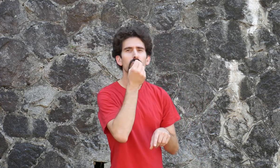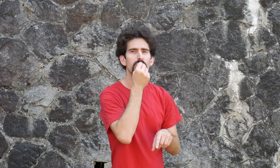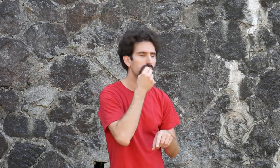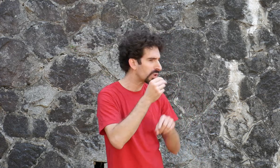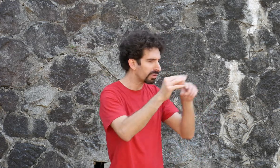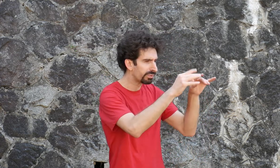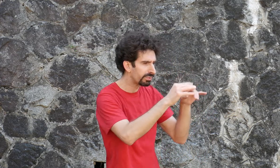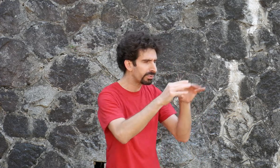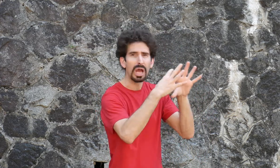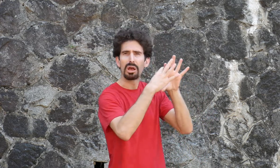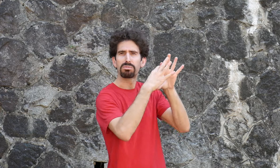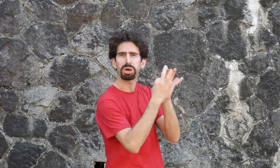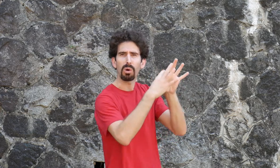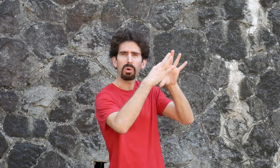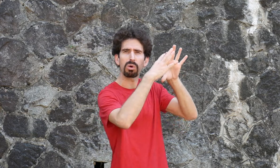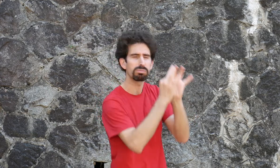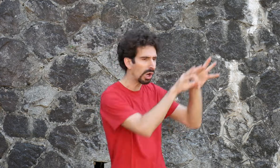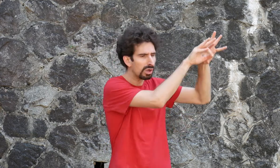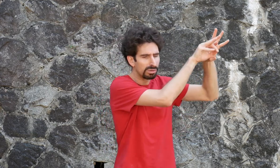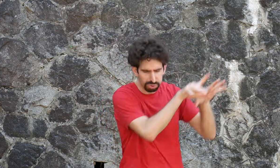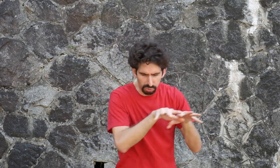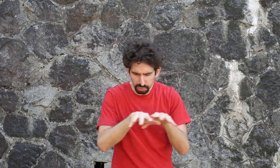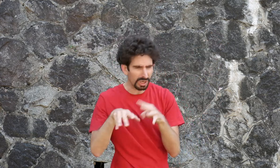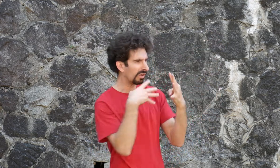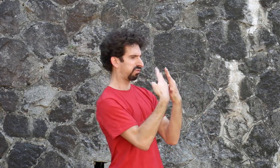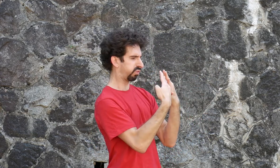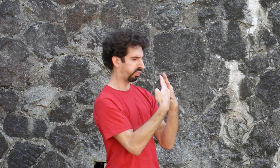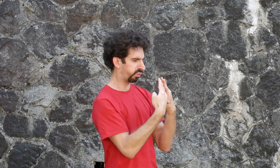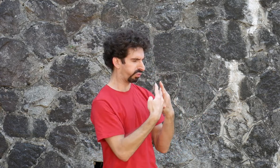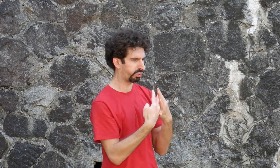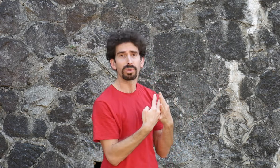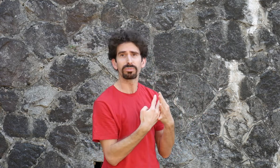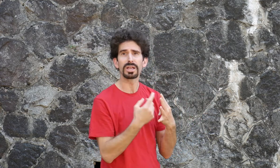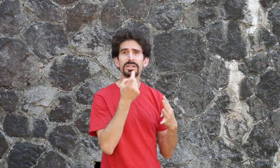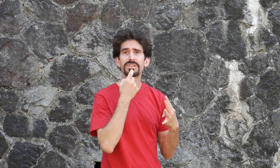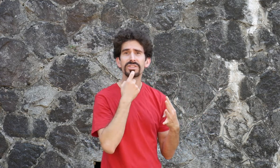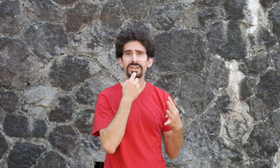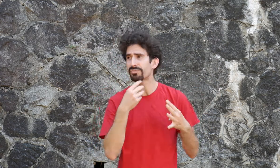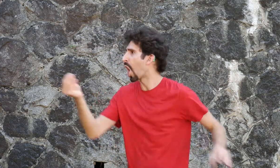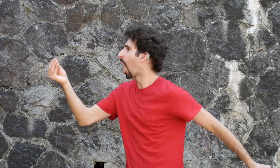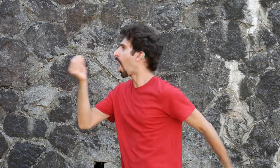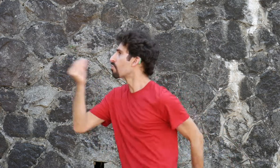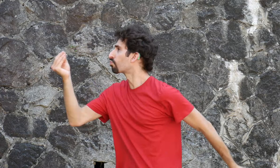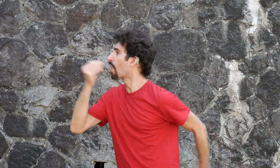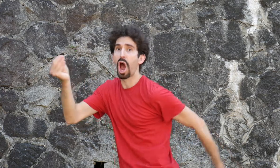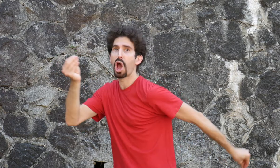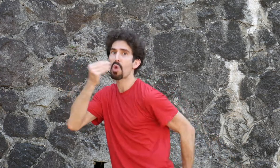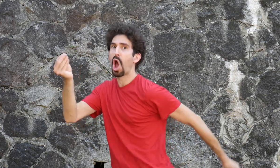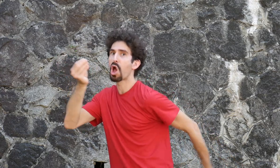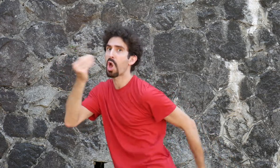contenant les particules de nourriture en suspension. Autrement dit, le concombre mange